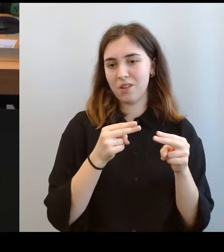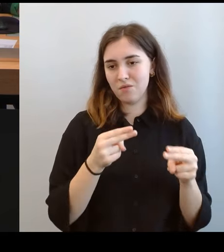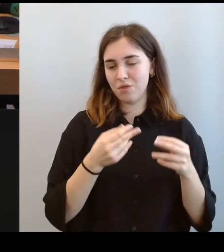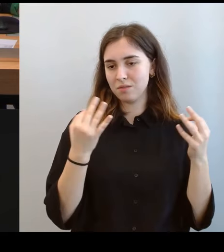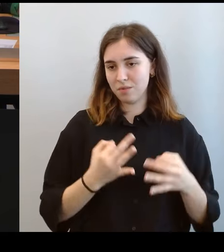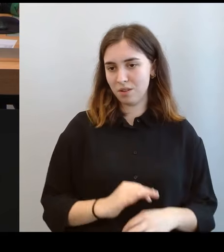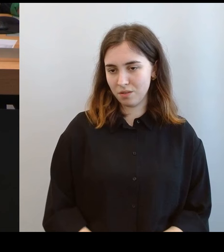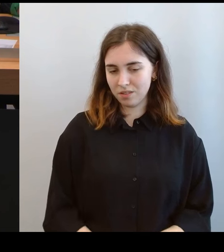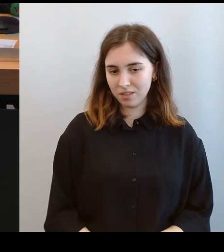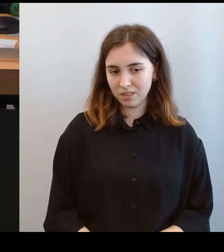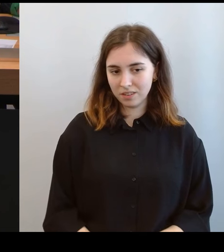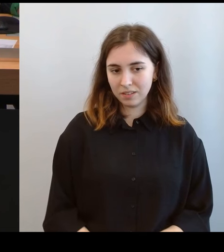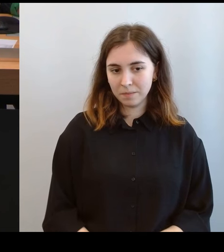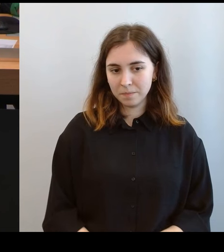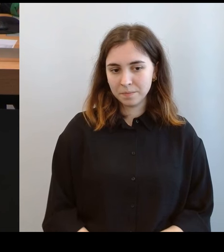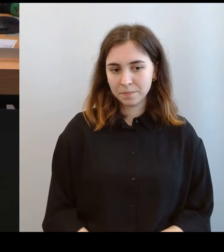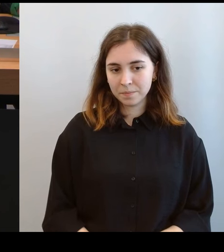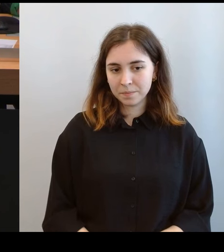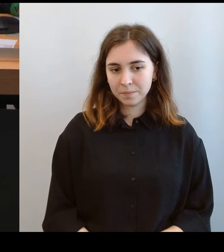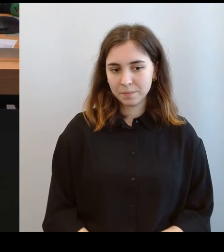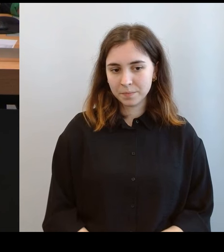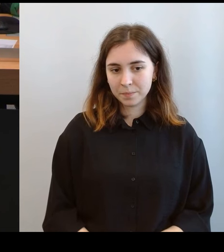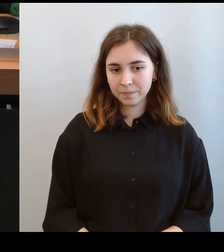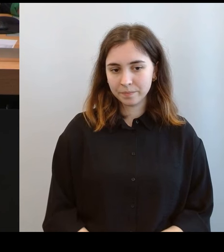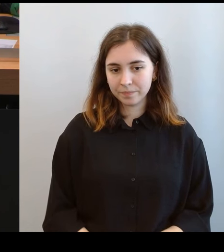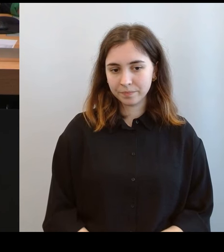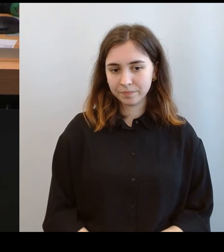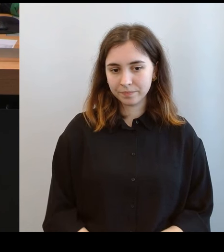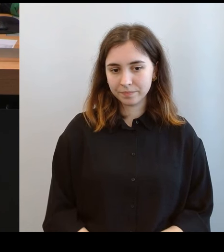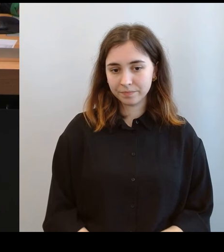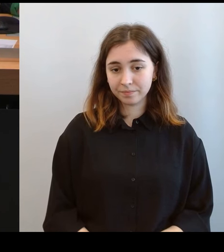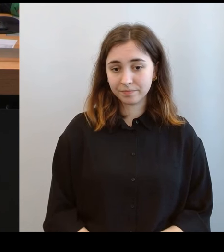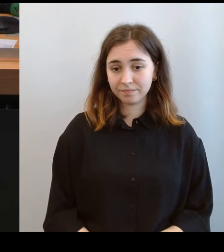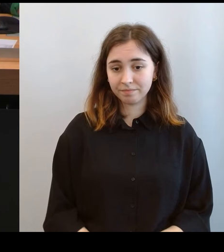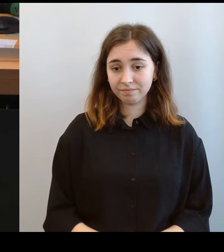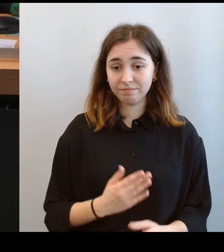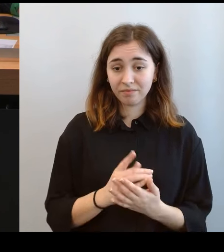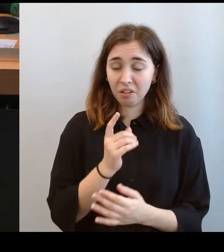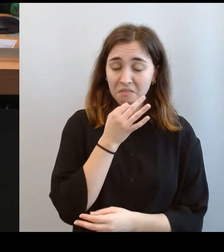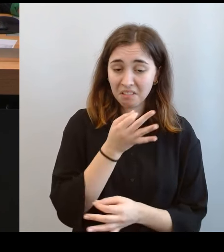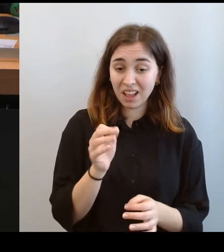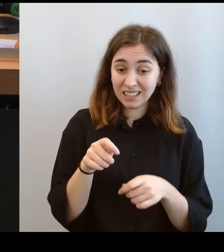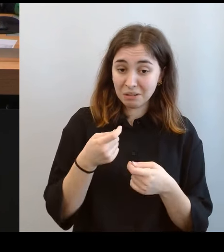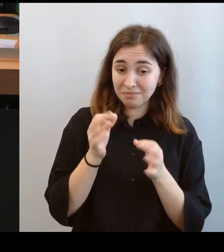Gibt es zudem Ihrerseits konkrete Zahlen zum tatsächlich medizinischen Bedarf an diesen Vorsorgeuntersuchungen?